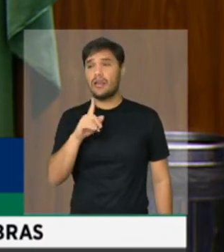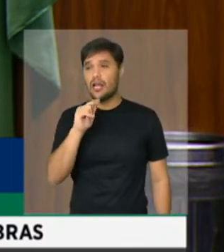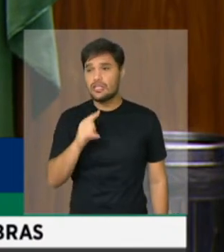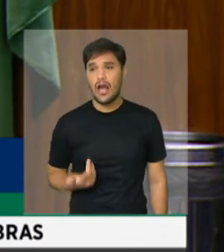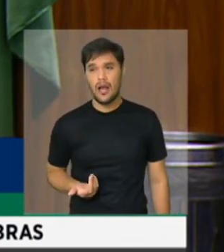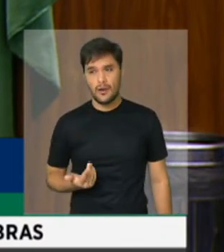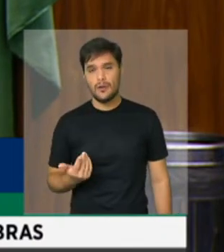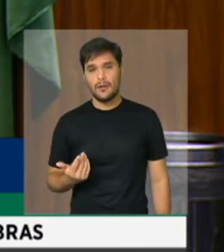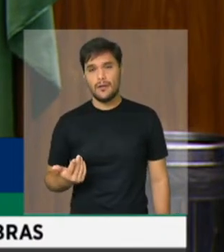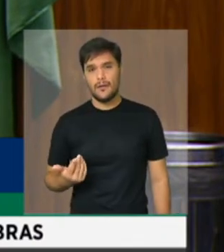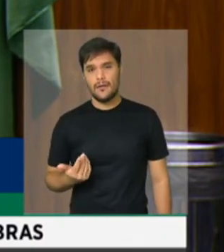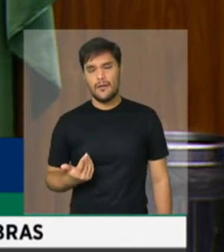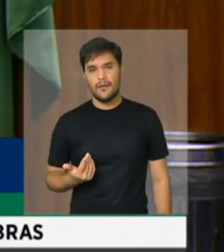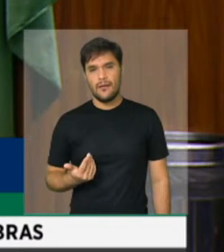IMPORTANTE A ÁGUA. E NÓS